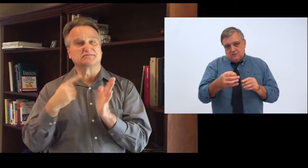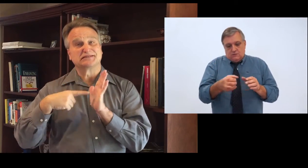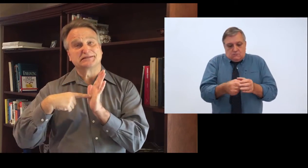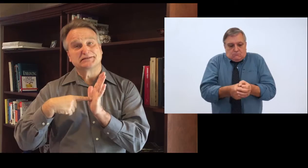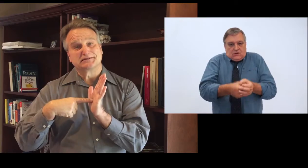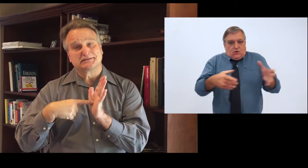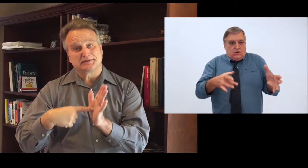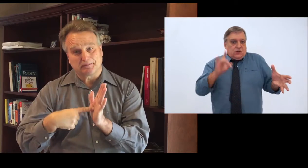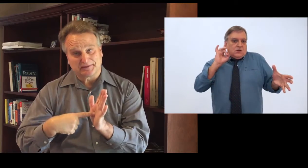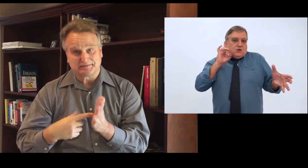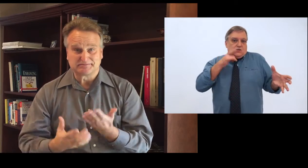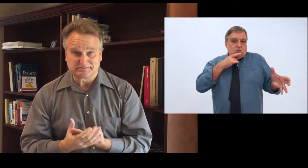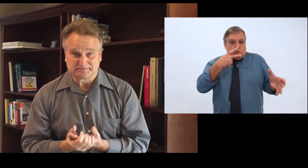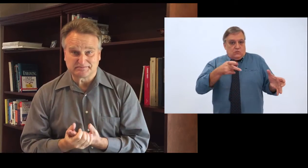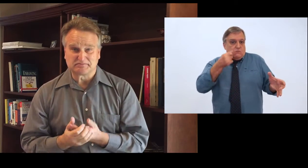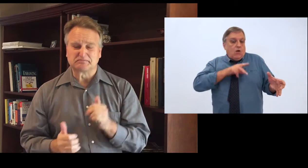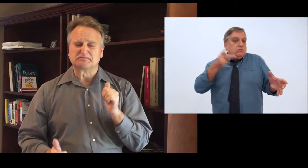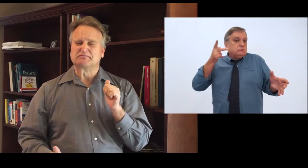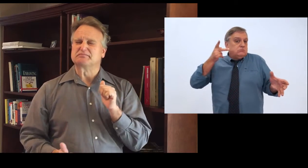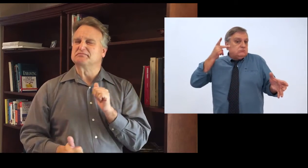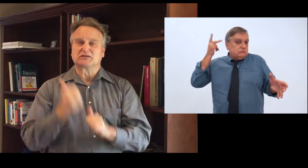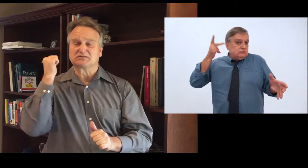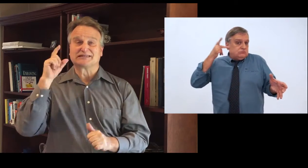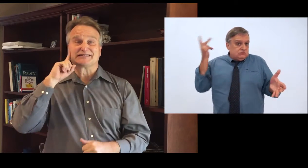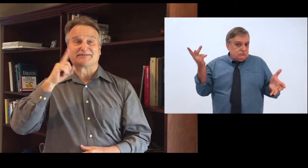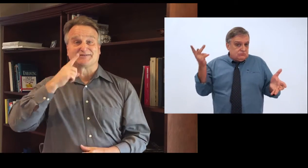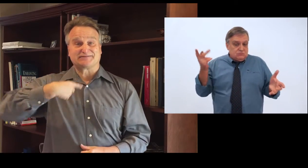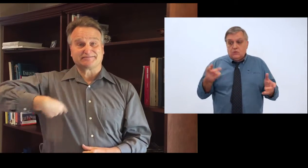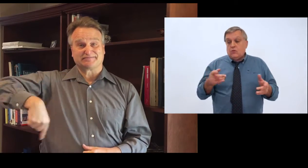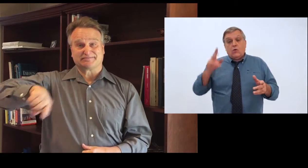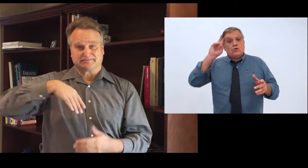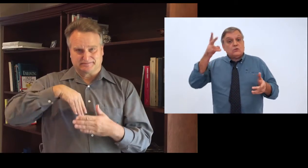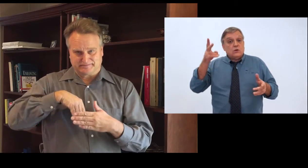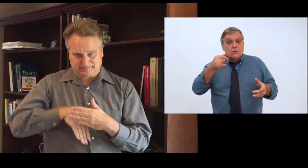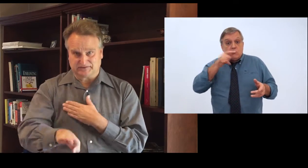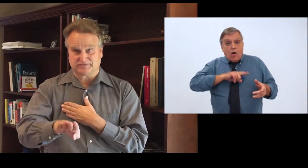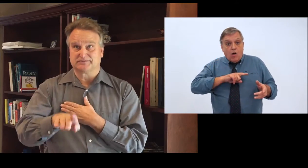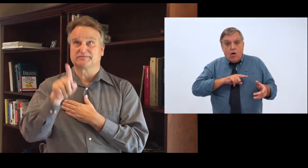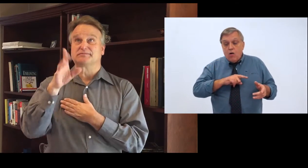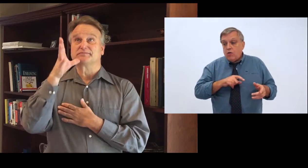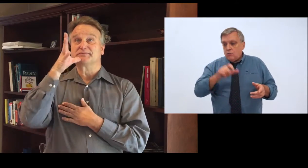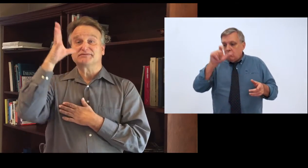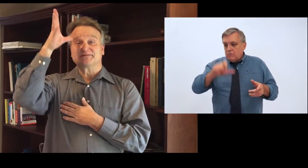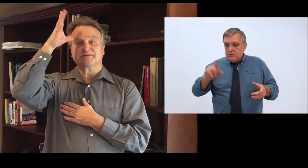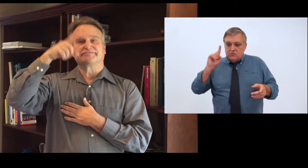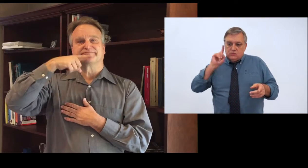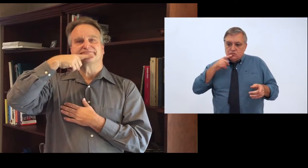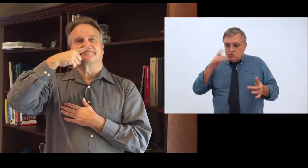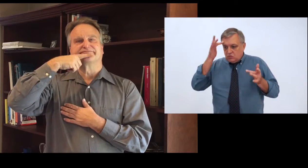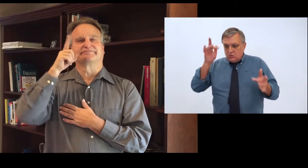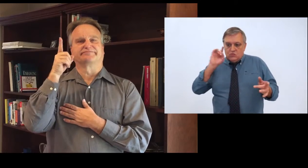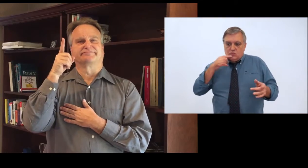En tant que telle, rappelons que la majorité des Sourds vient de parents entendants